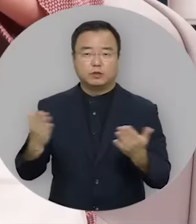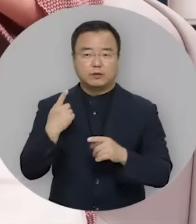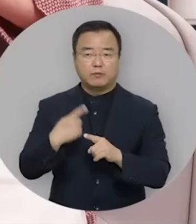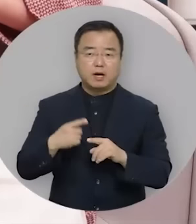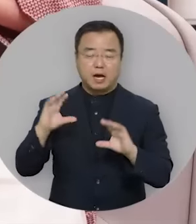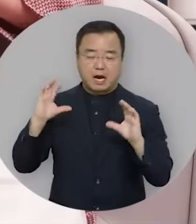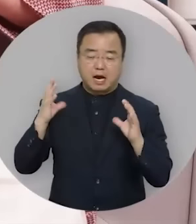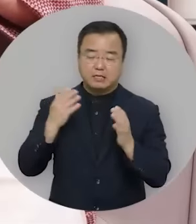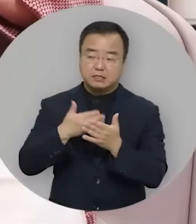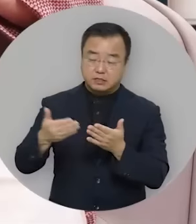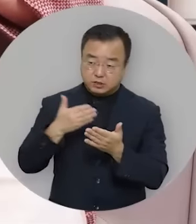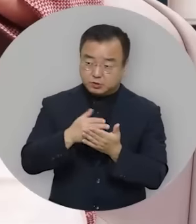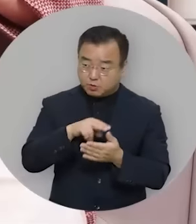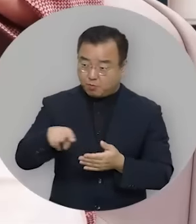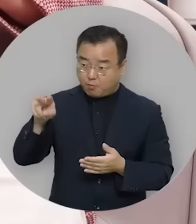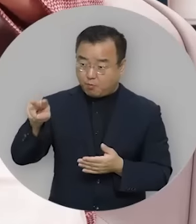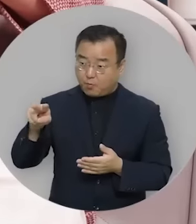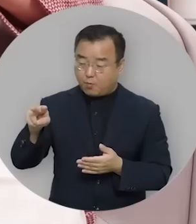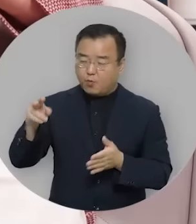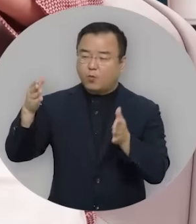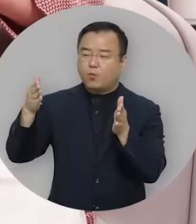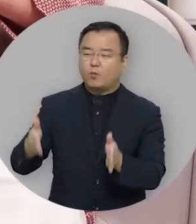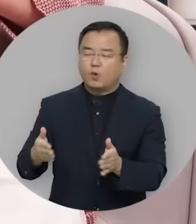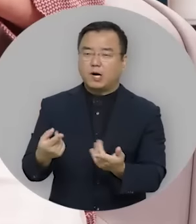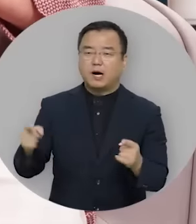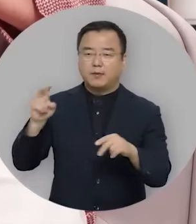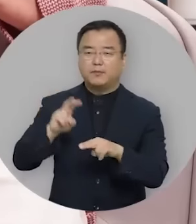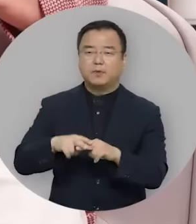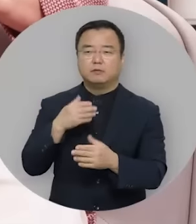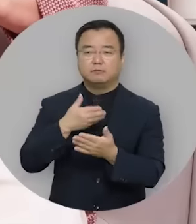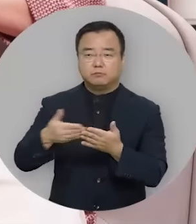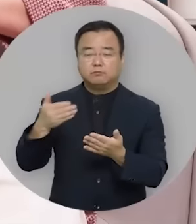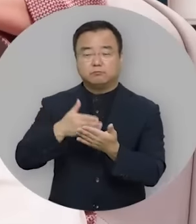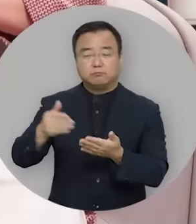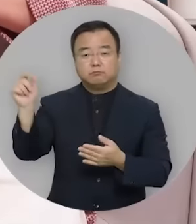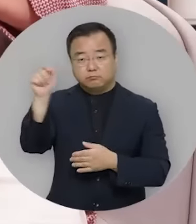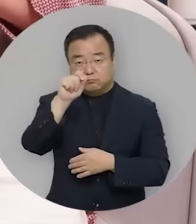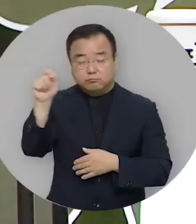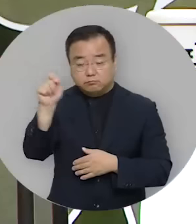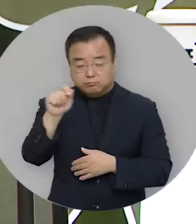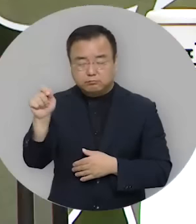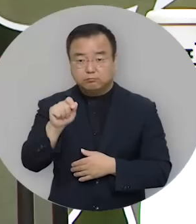아이들이 그림을 그리는 틈에 앉아서 자기도 끄적끄적 뭘 그리더라고요.